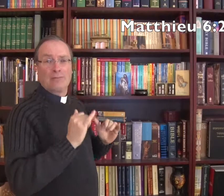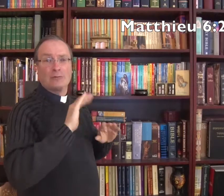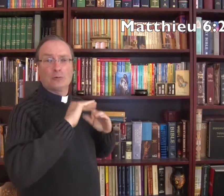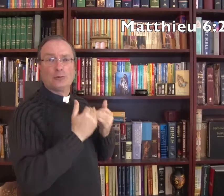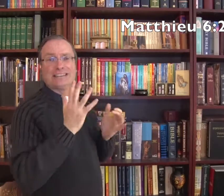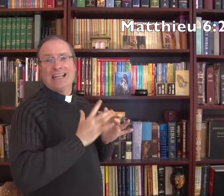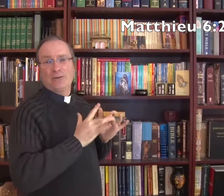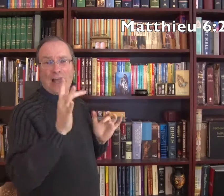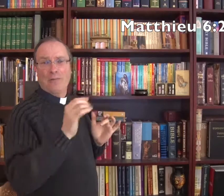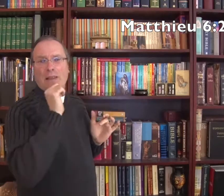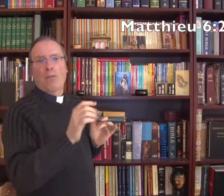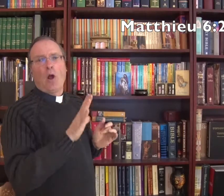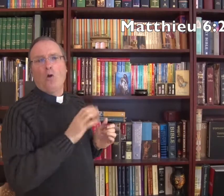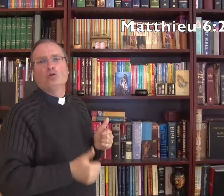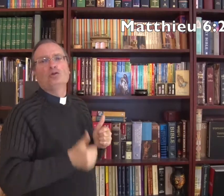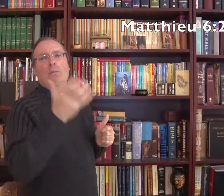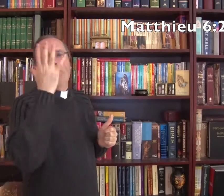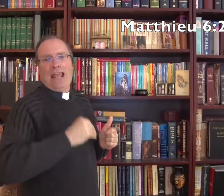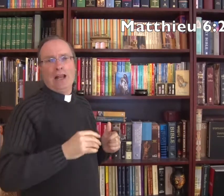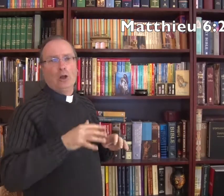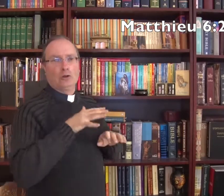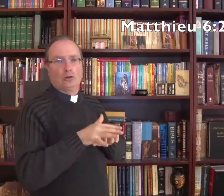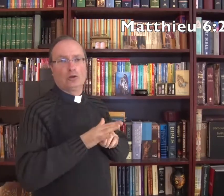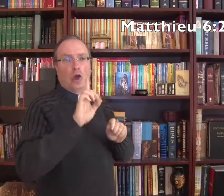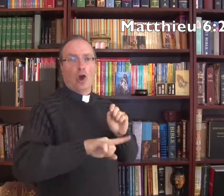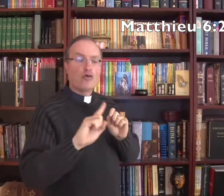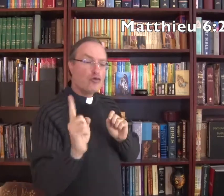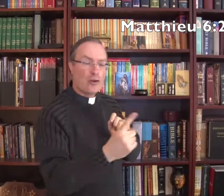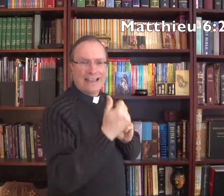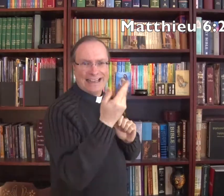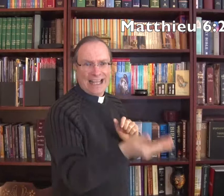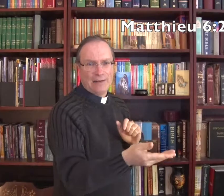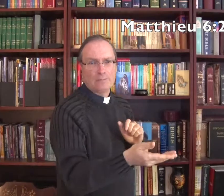dans toute sa gloire, n’a pas eu d’aussi belles tenues que l’une d’elles.